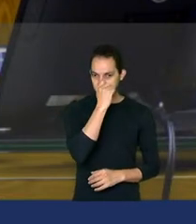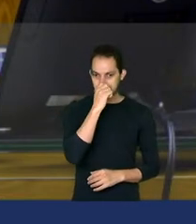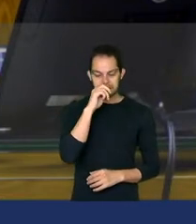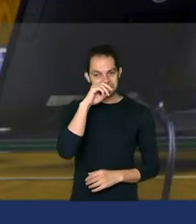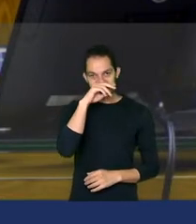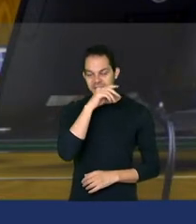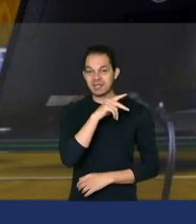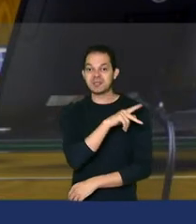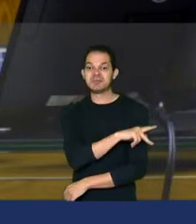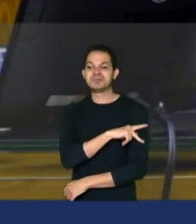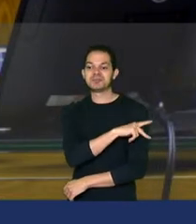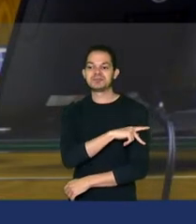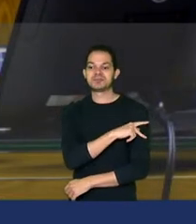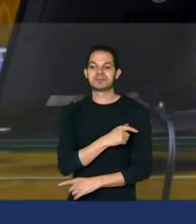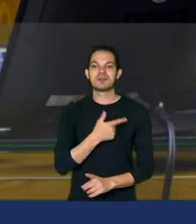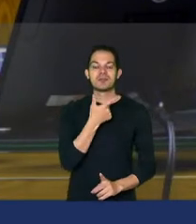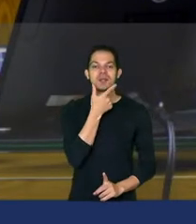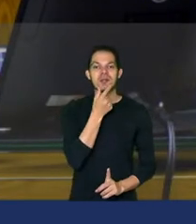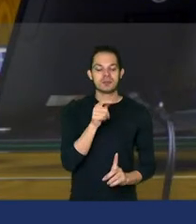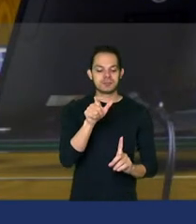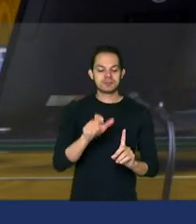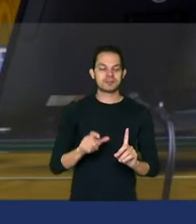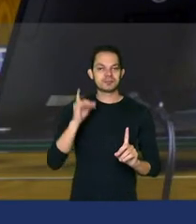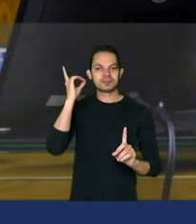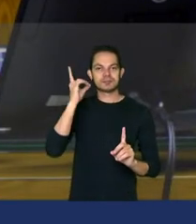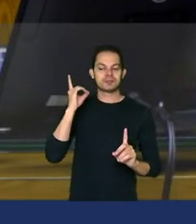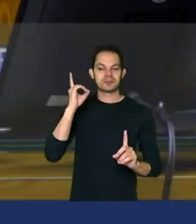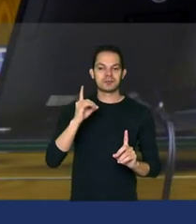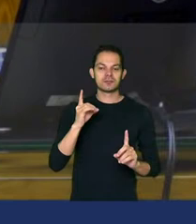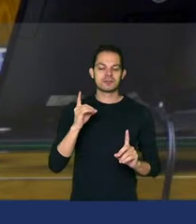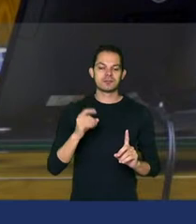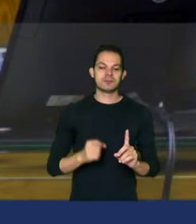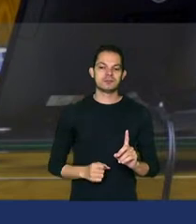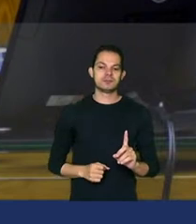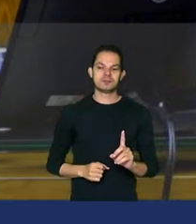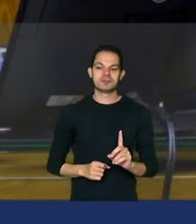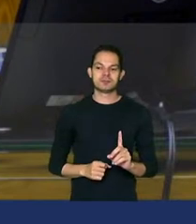DEPUTADOS. VAMOS OUVIR AGORA LÁ DO PIAUÍ, COMPANHEIRO DEPUTADO FEDERAL QUE NOS